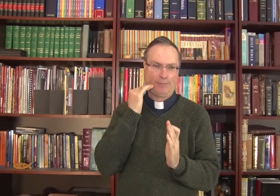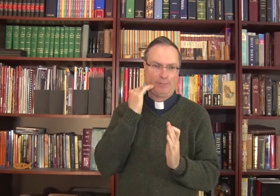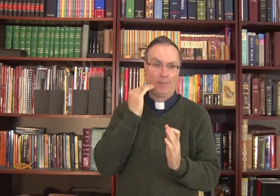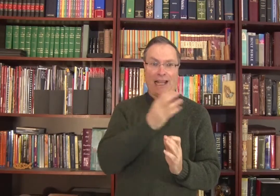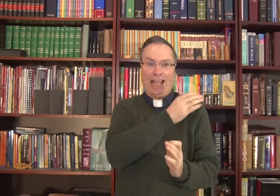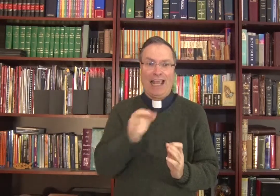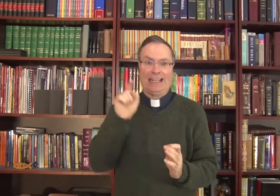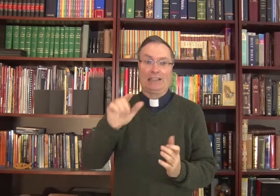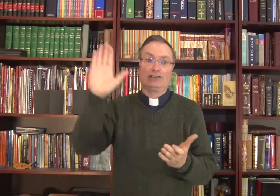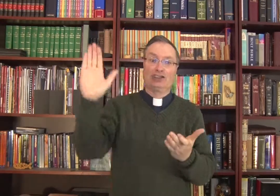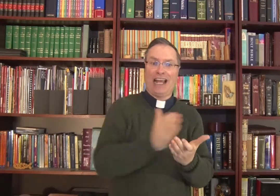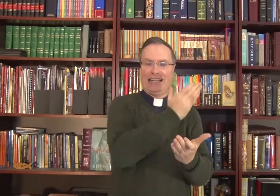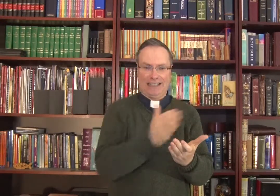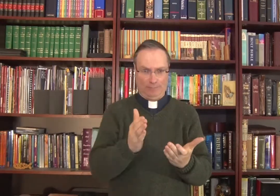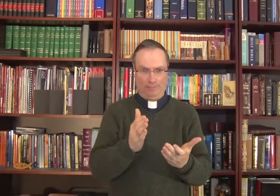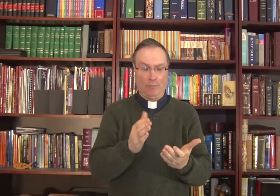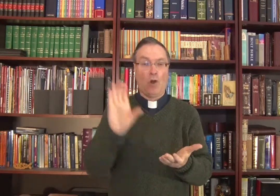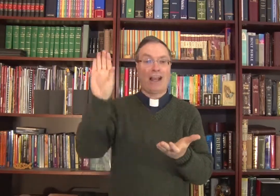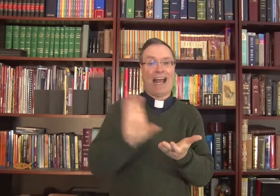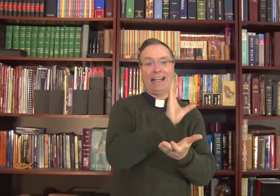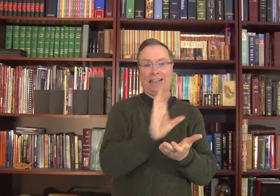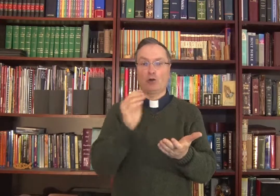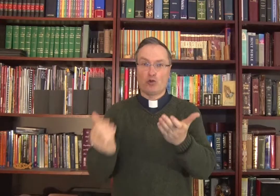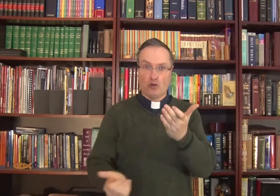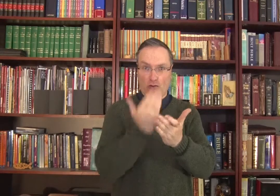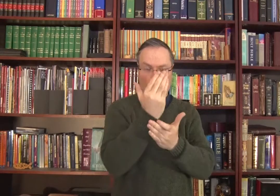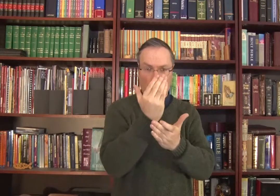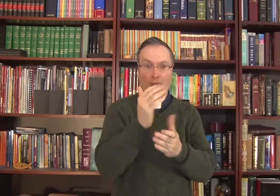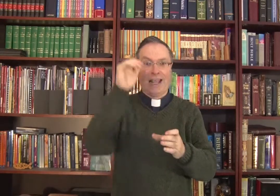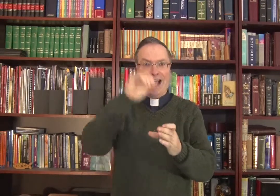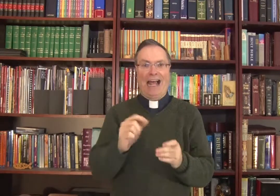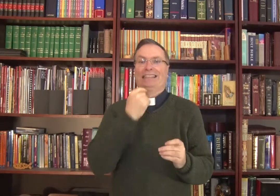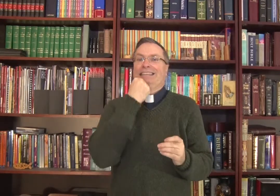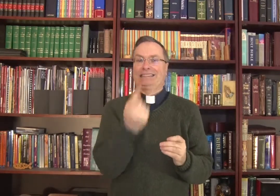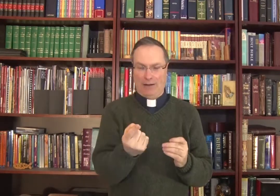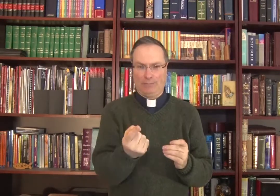et ils chantaient un cantique nouveau en disant: